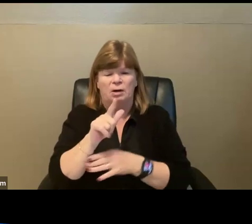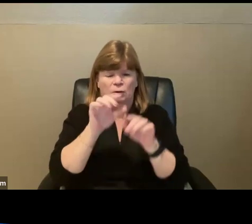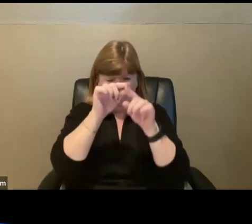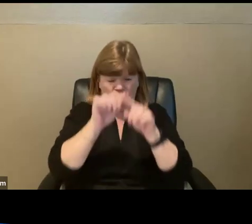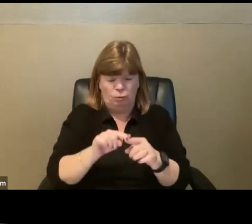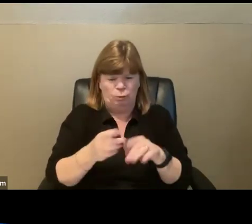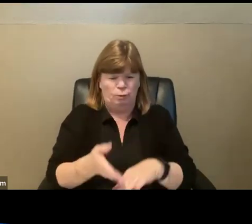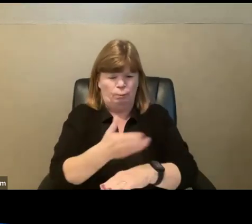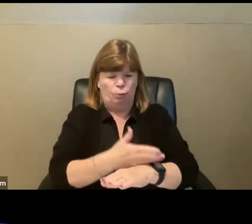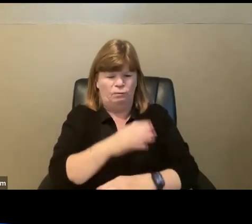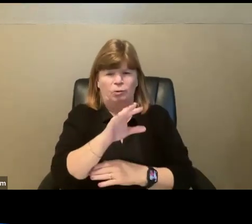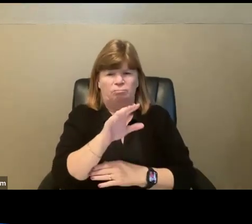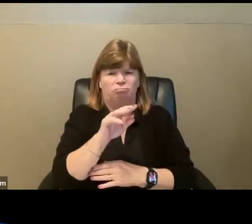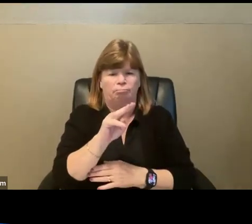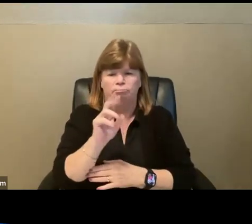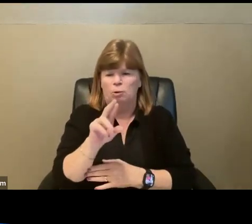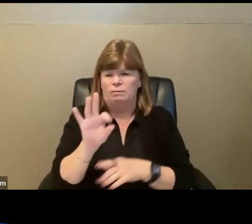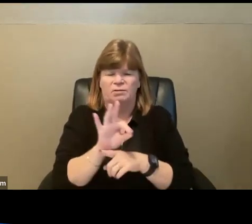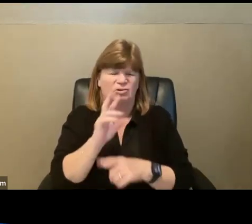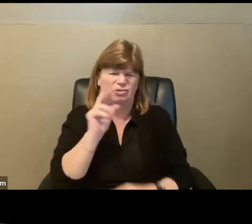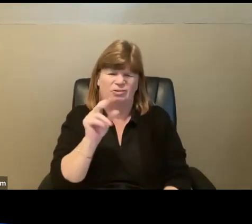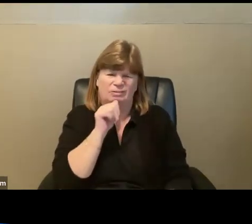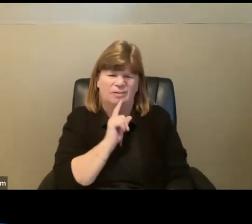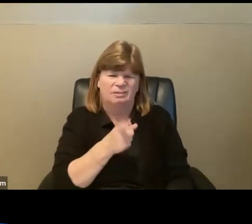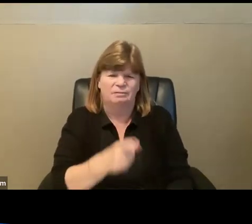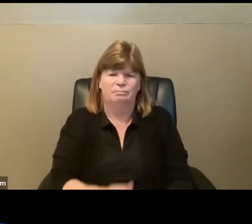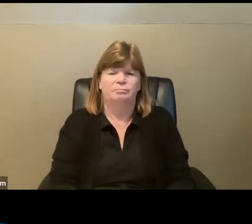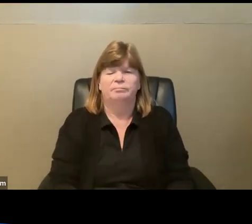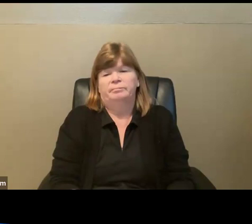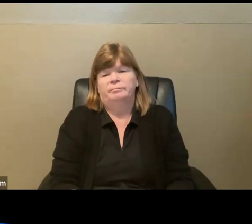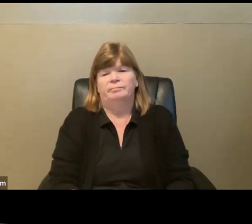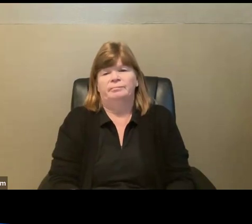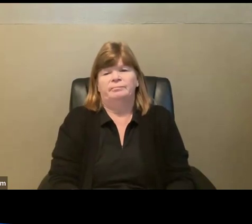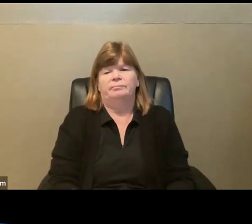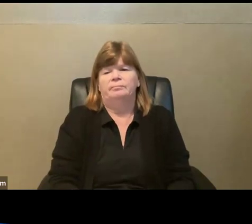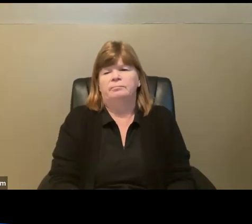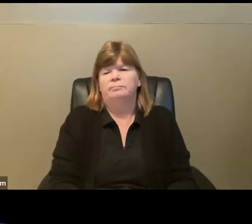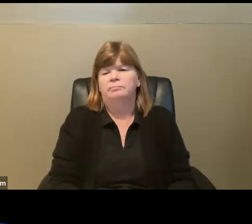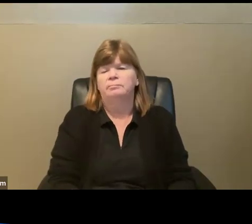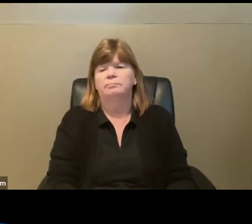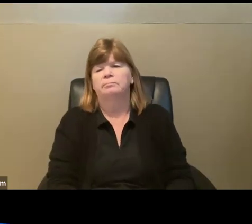No realmente, o al menos no debería. Pero cualquier cosa puede pasar en cualquier momento.